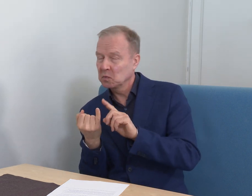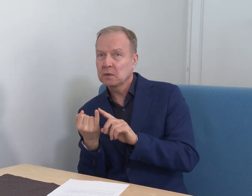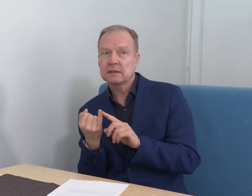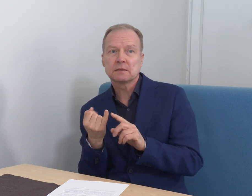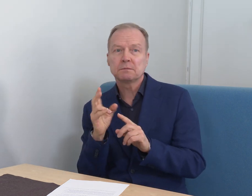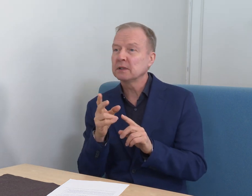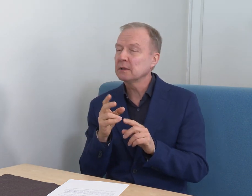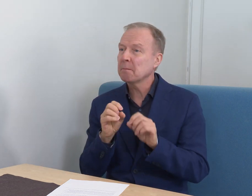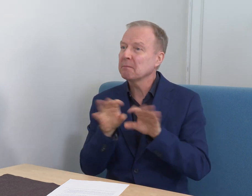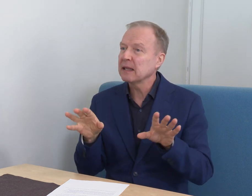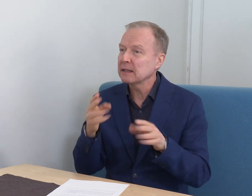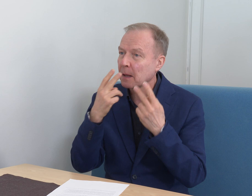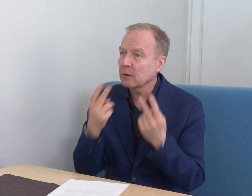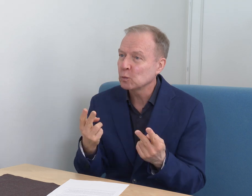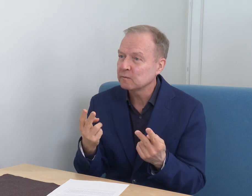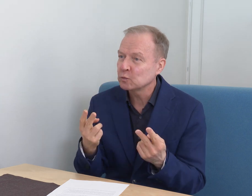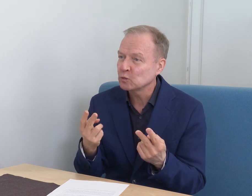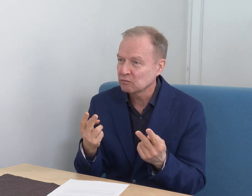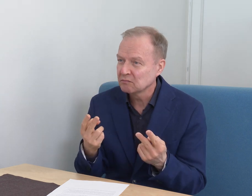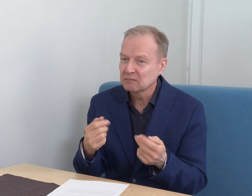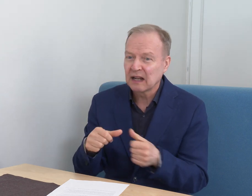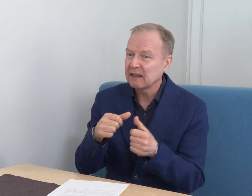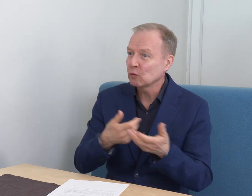Medianäkyvyys on yksi vaikuttamiskeino.